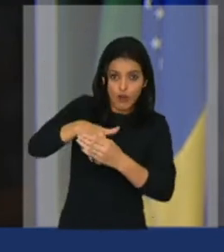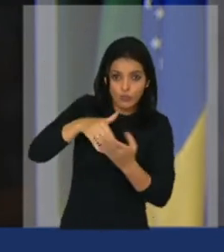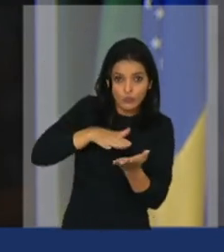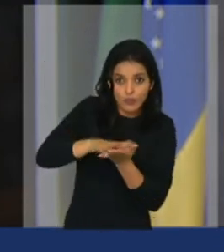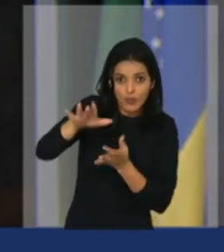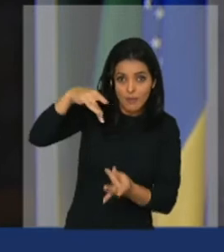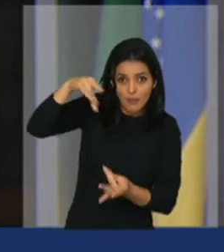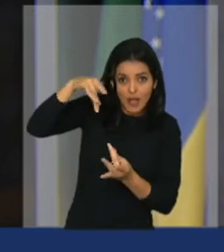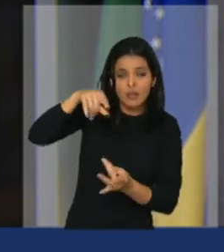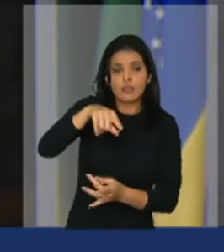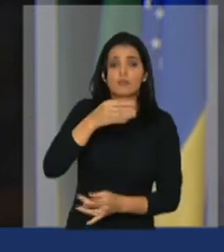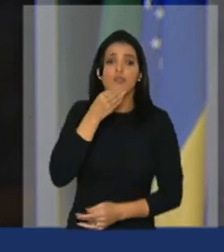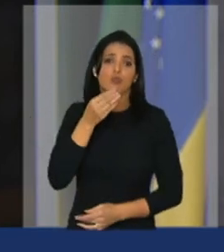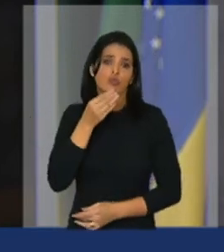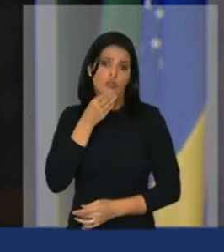OU NÃO QUER ... ESTE CAMINHO,